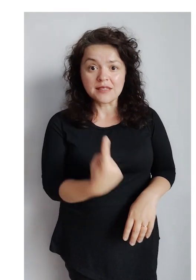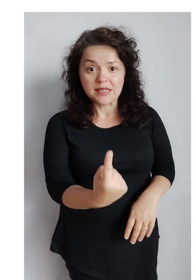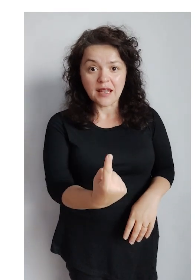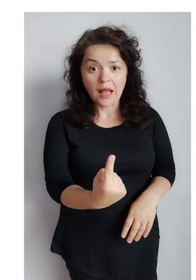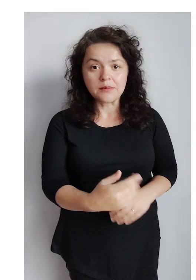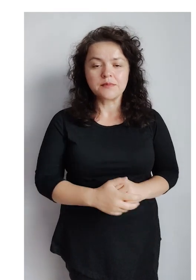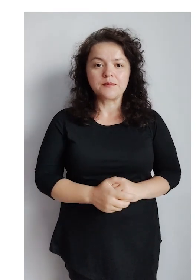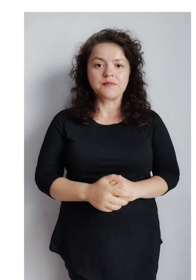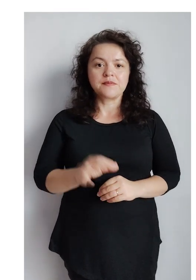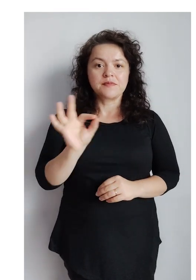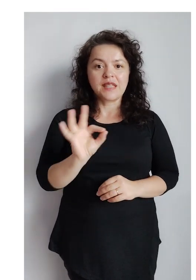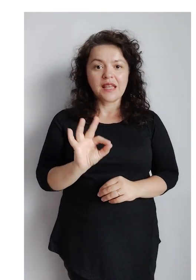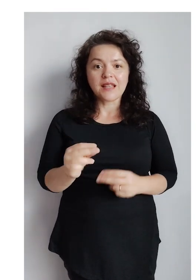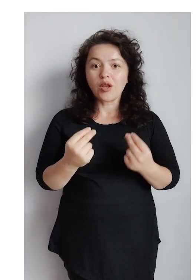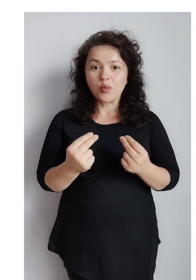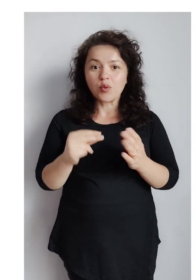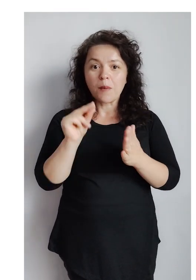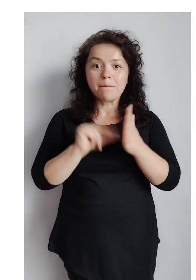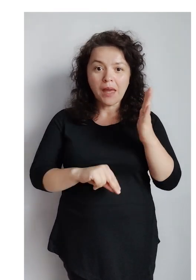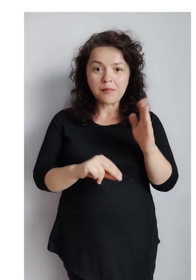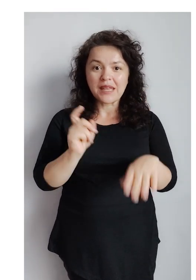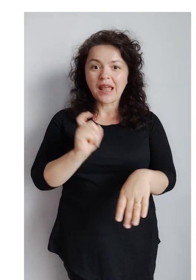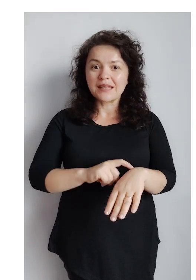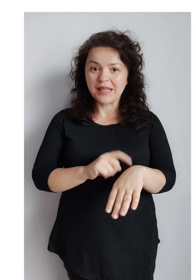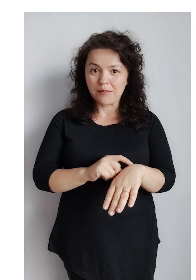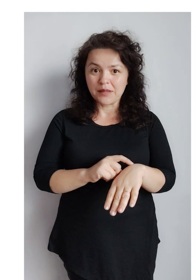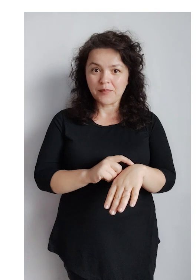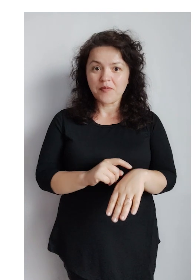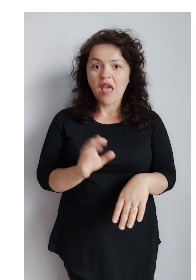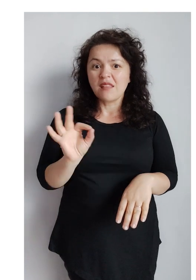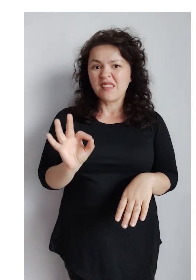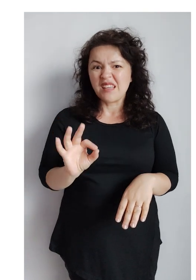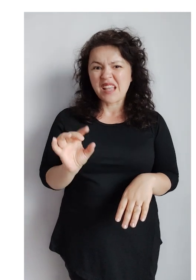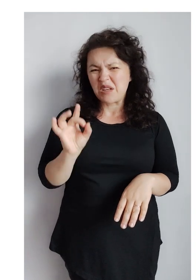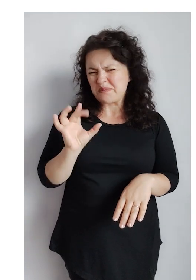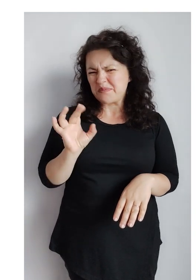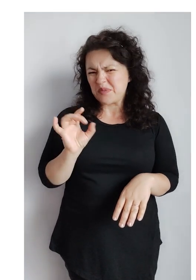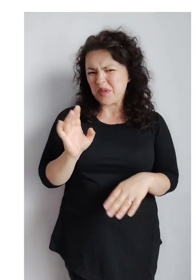Dizainul bun permite în timp ce dizainul prost împiedică